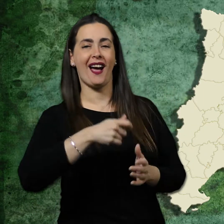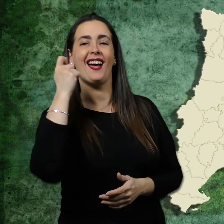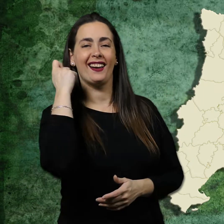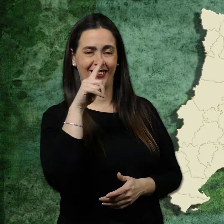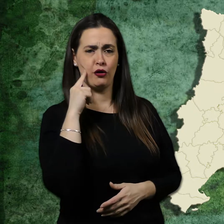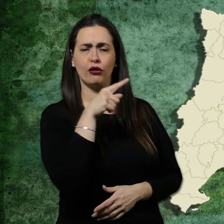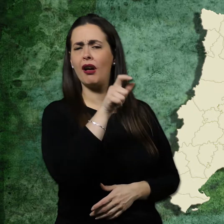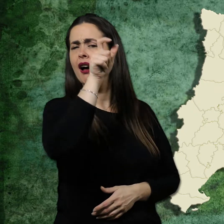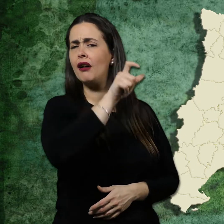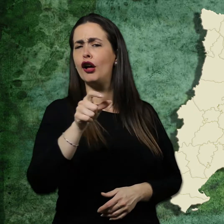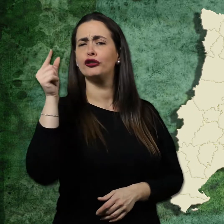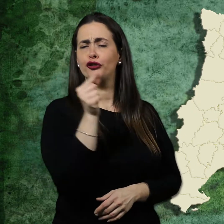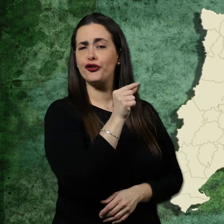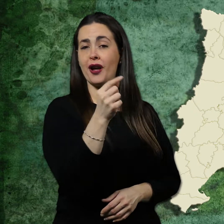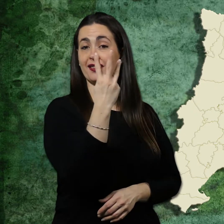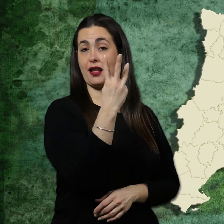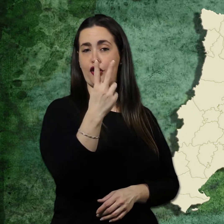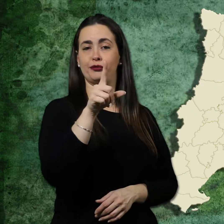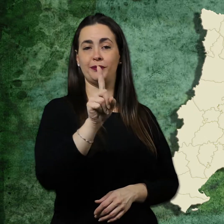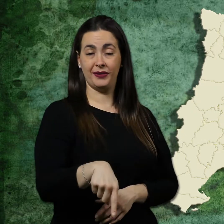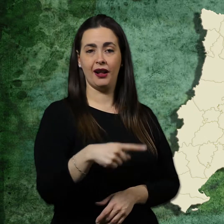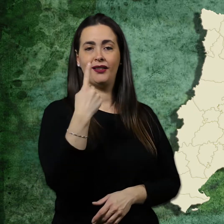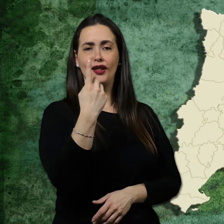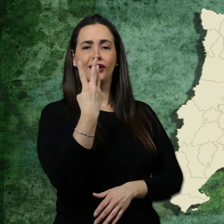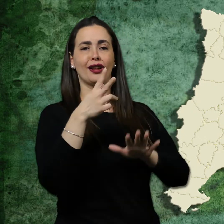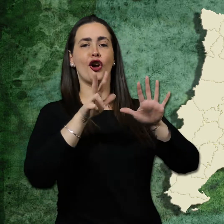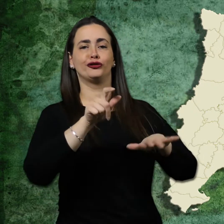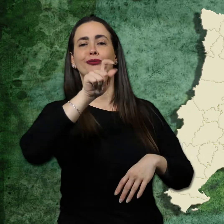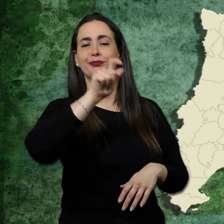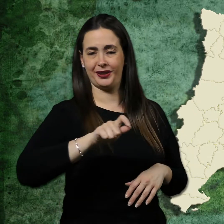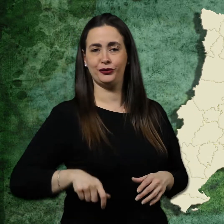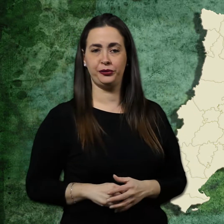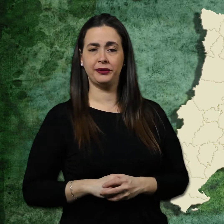Comarca: Gironès. Població: 32.138 habitants.